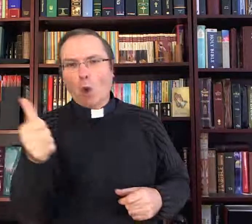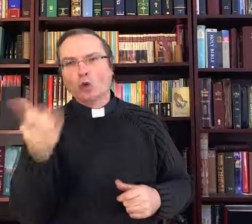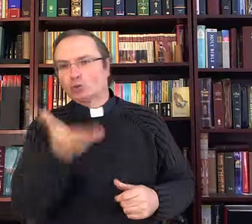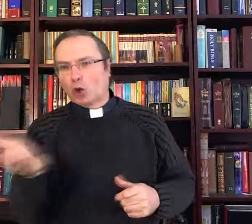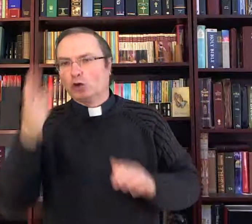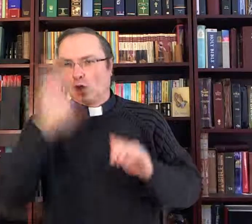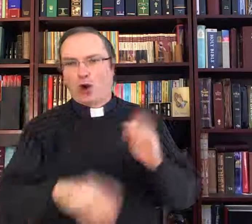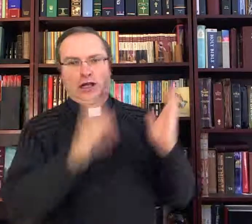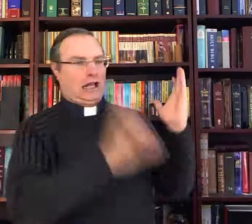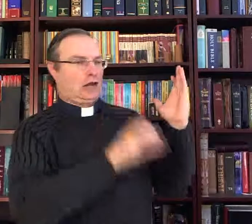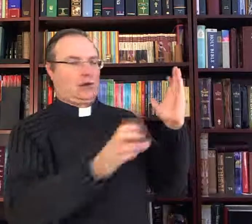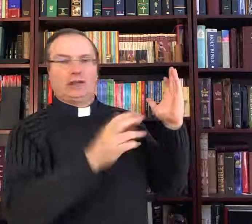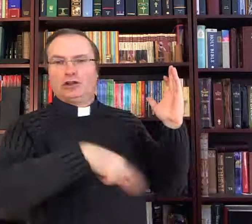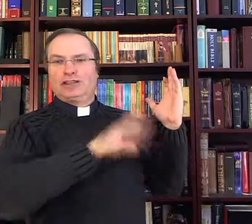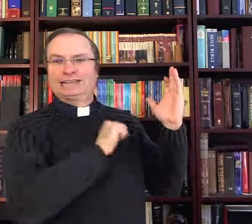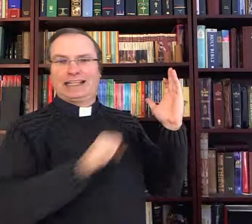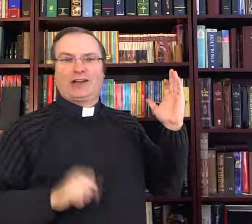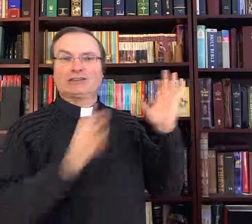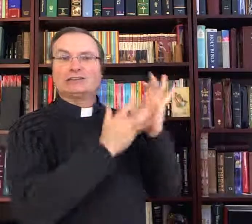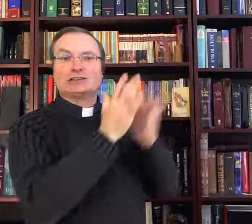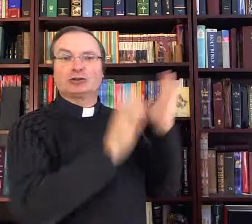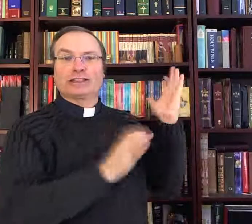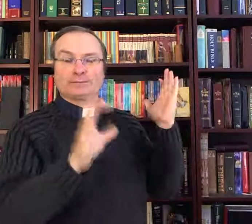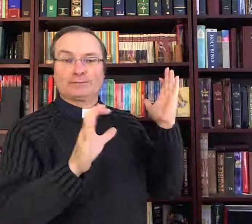chose que de la croix de notre Seigneur Jésus-Christ.